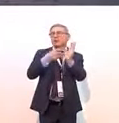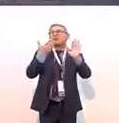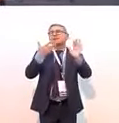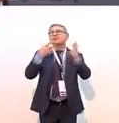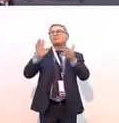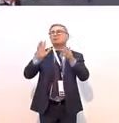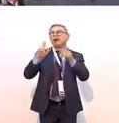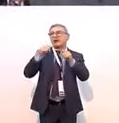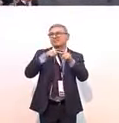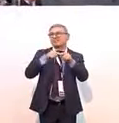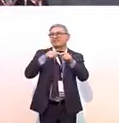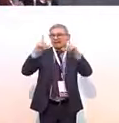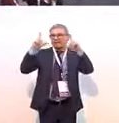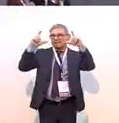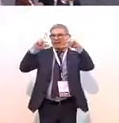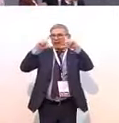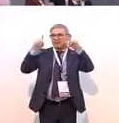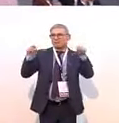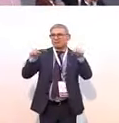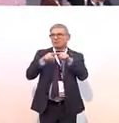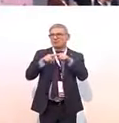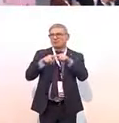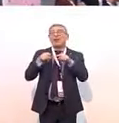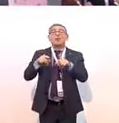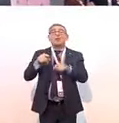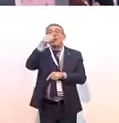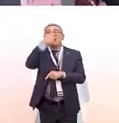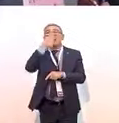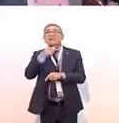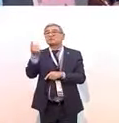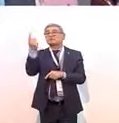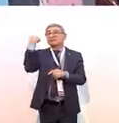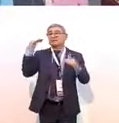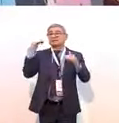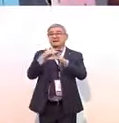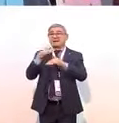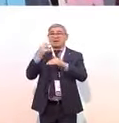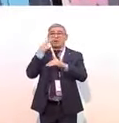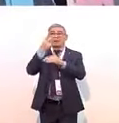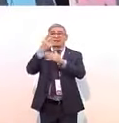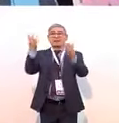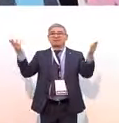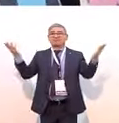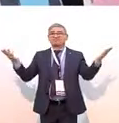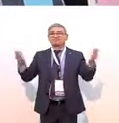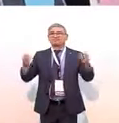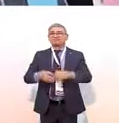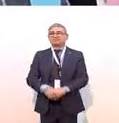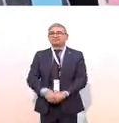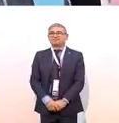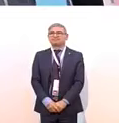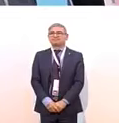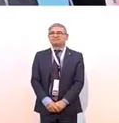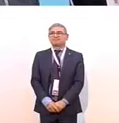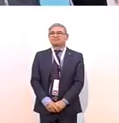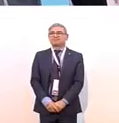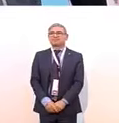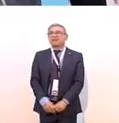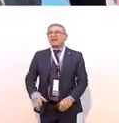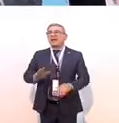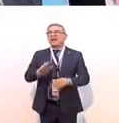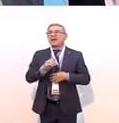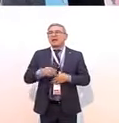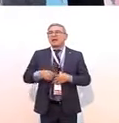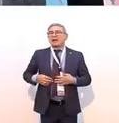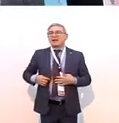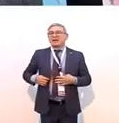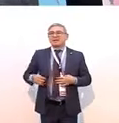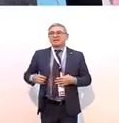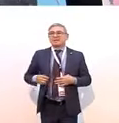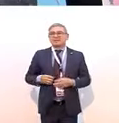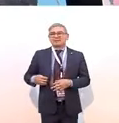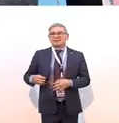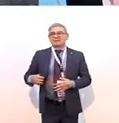Questa è una delle tante immagini di ieri sera. E dimostra la bellezza che ci circonda,